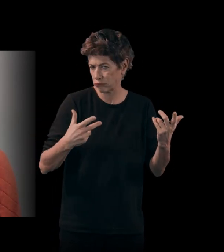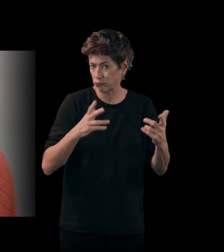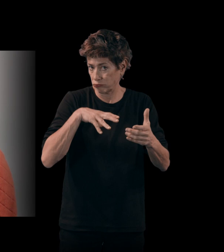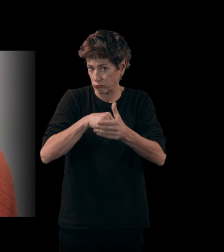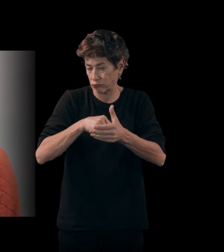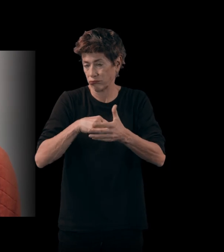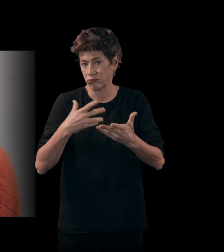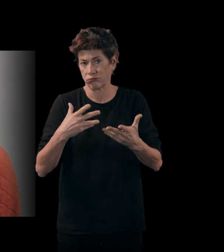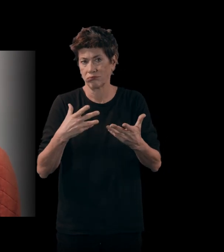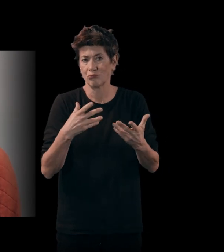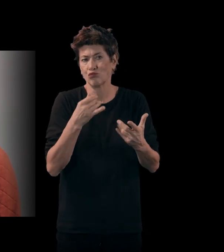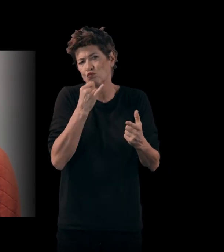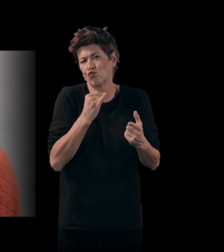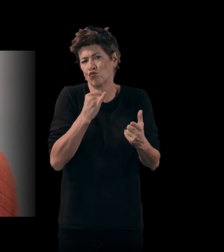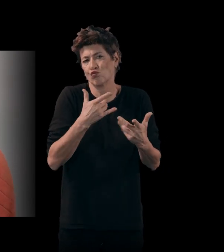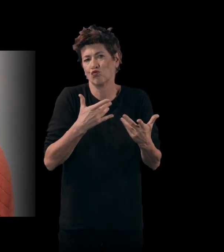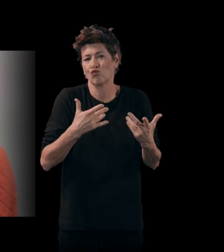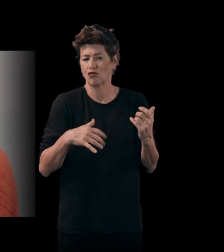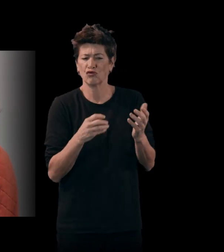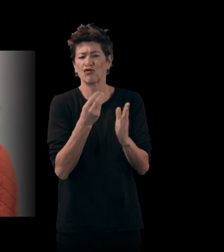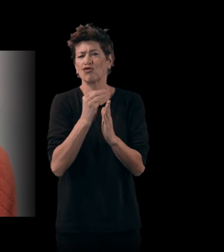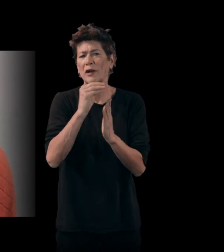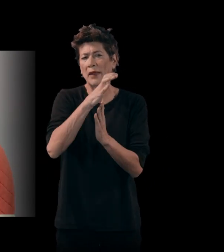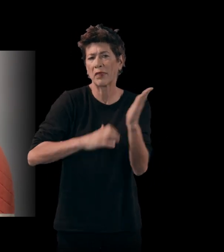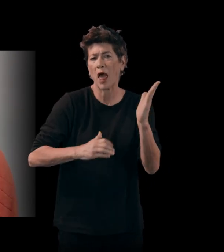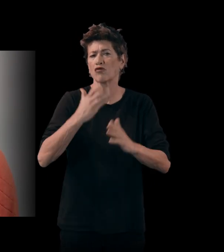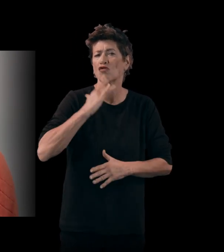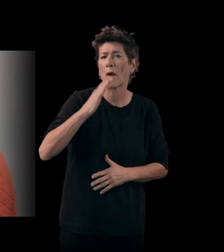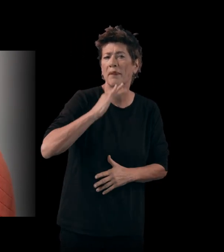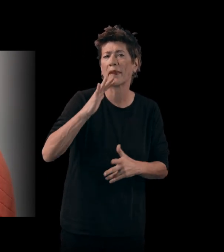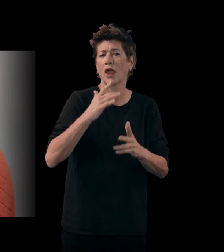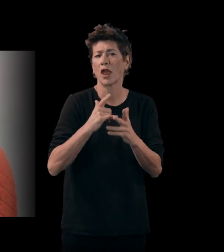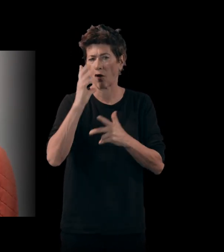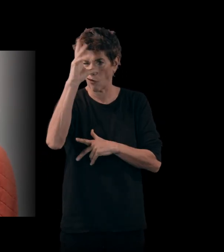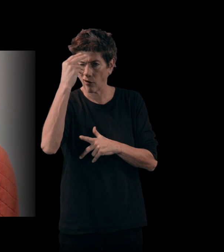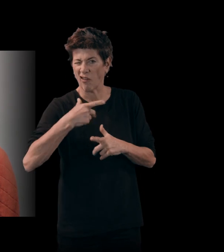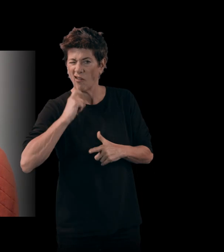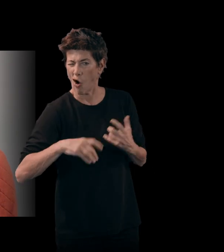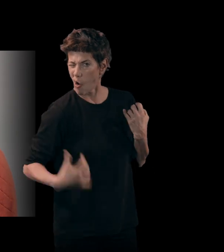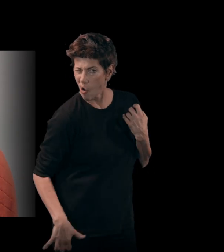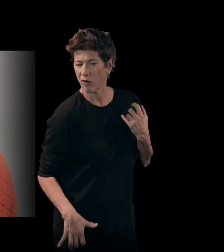On a eu une petite carrière. J’écrivais les textes, je chantais. C’était du hard-core métal, donc je chantais, rappais,